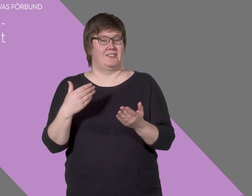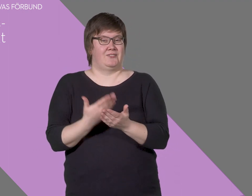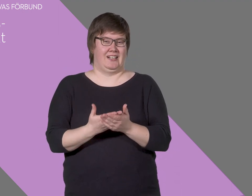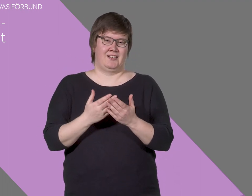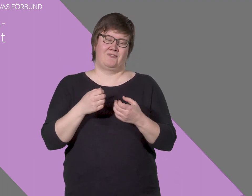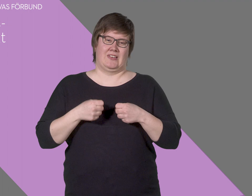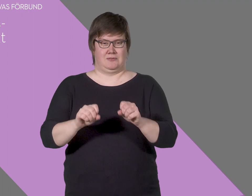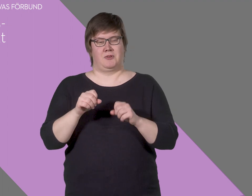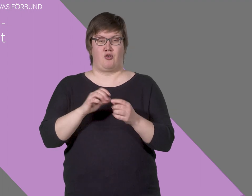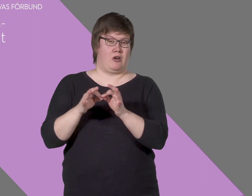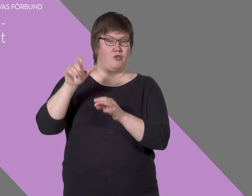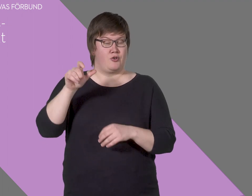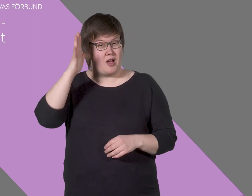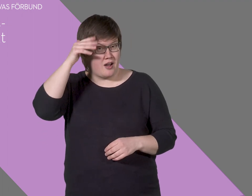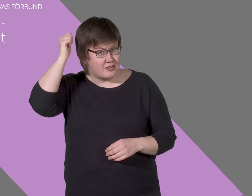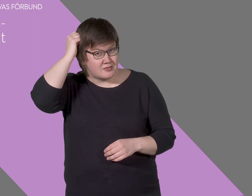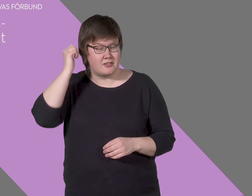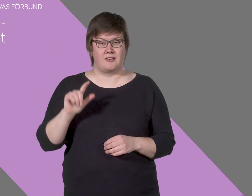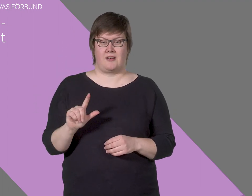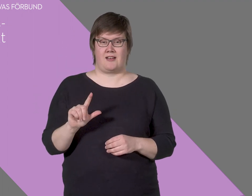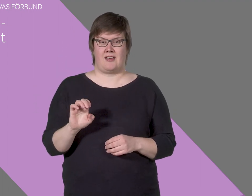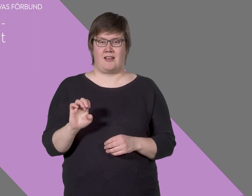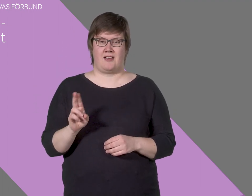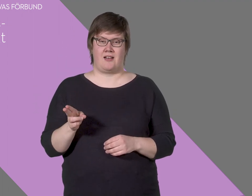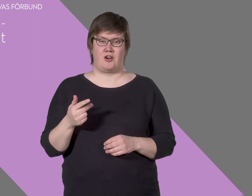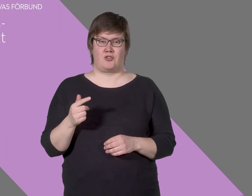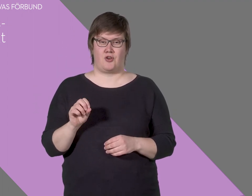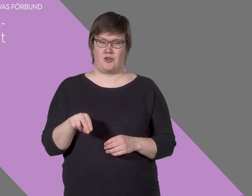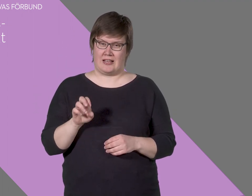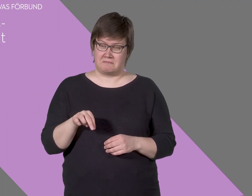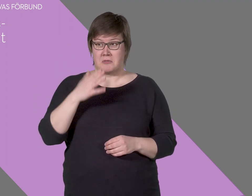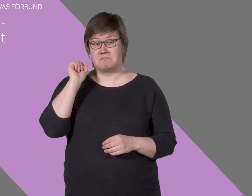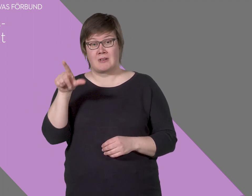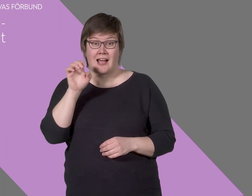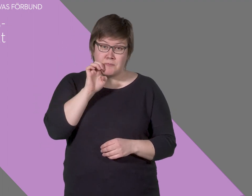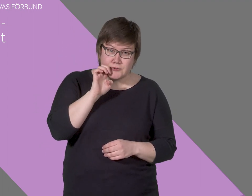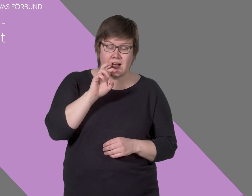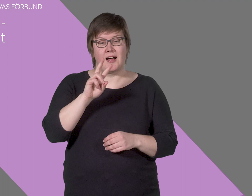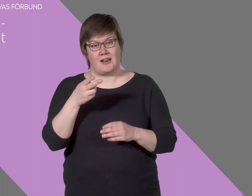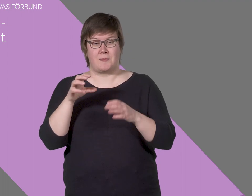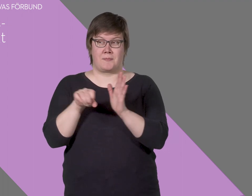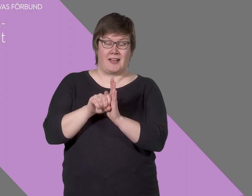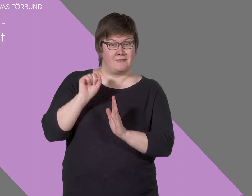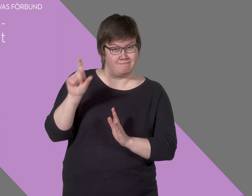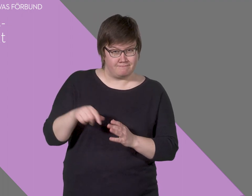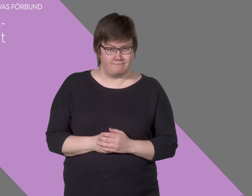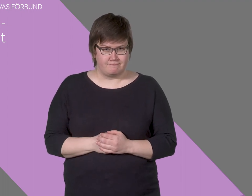för frivilligverksamheten Aliisa Lehtonen.